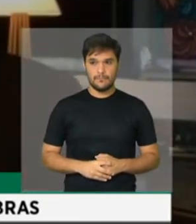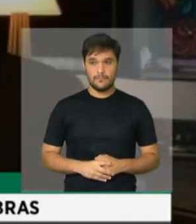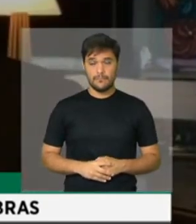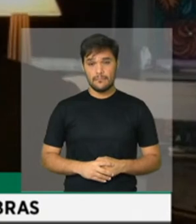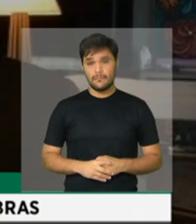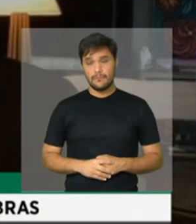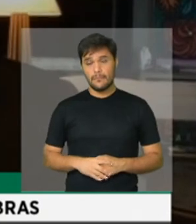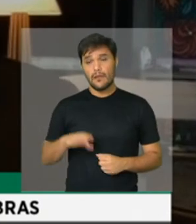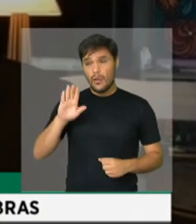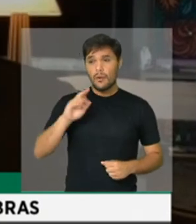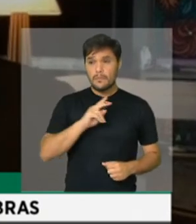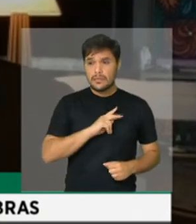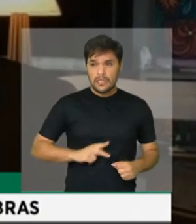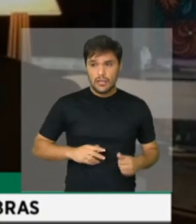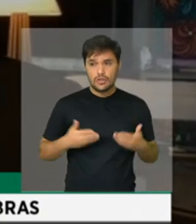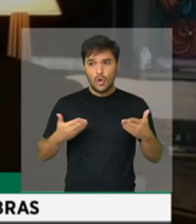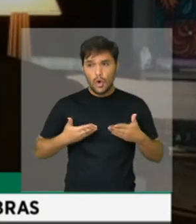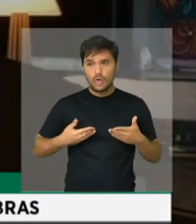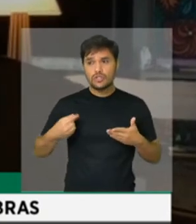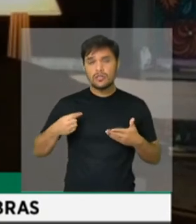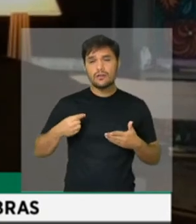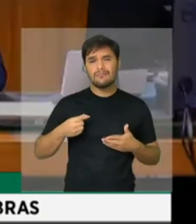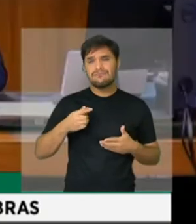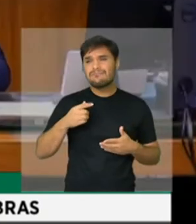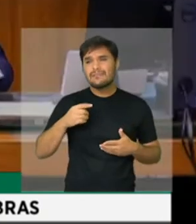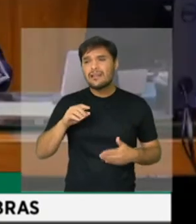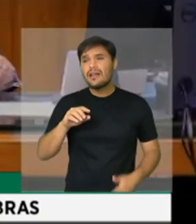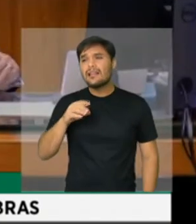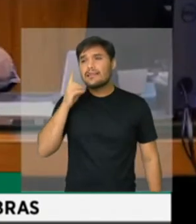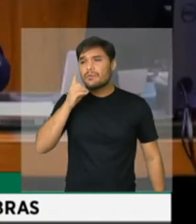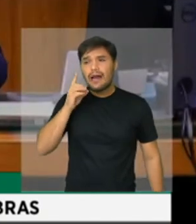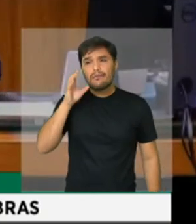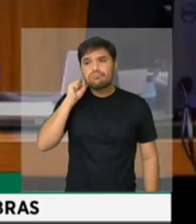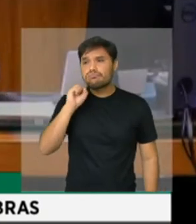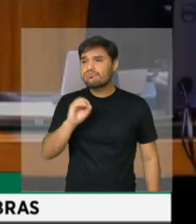NÓS ESTAMOS AQUI INAUGURANDO-- [PRESIDENTE]: DEPUTADO WOLNEY, NÃO ESTAMOS LHE